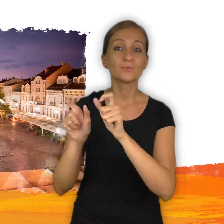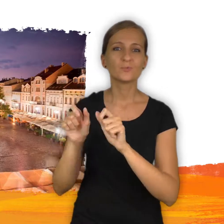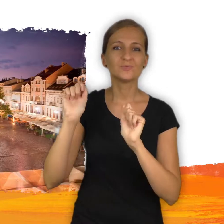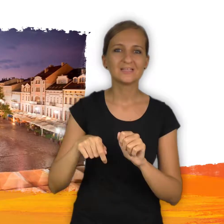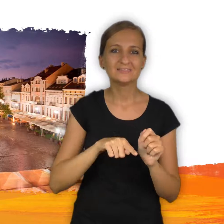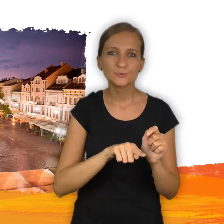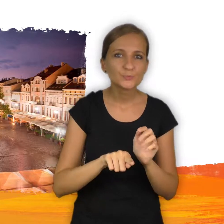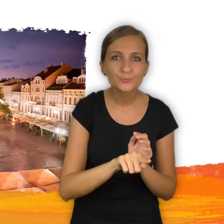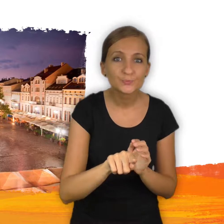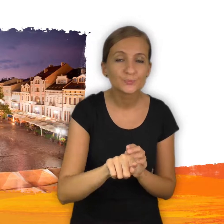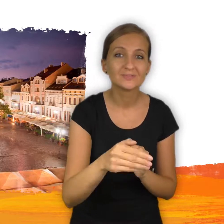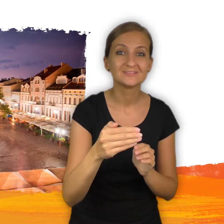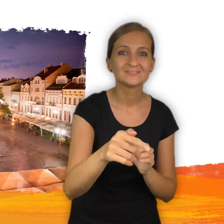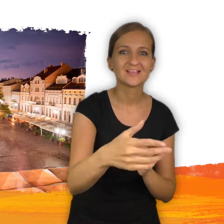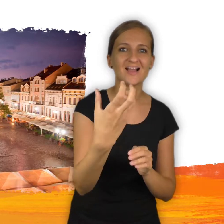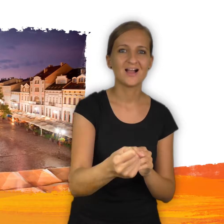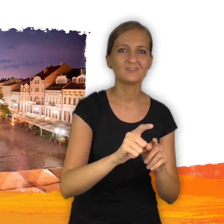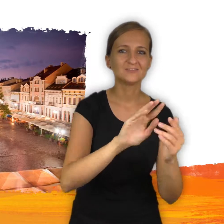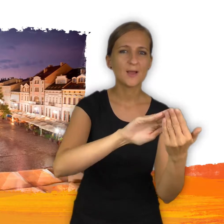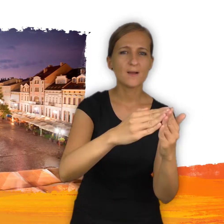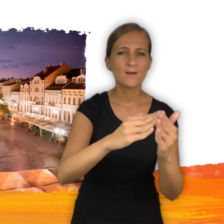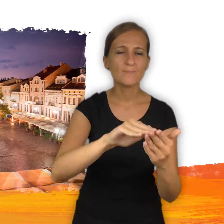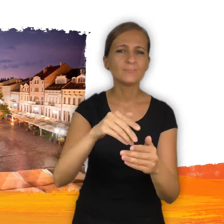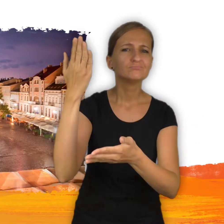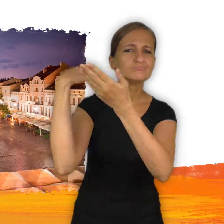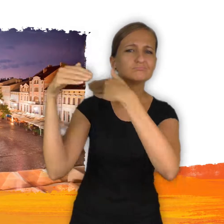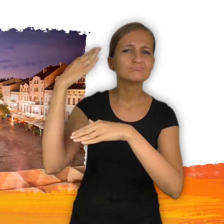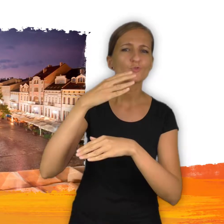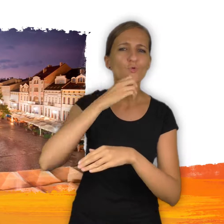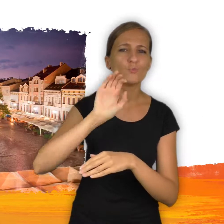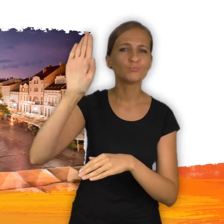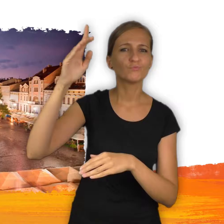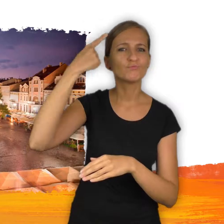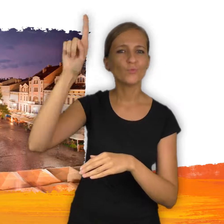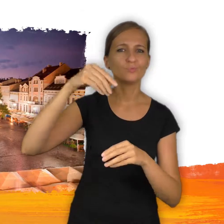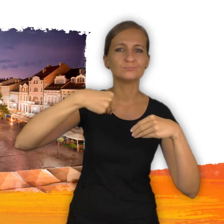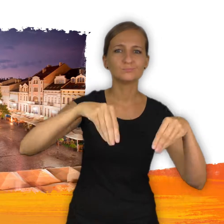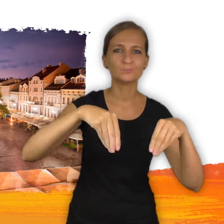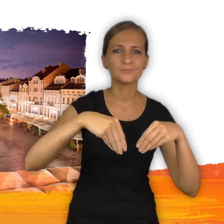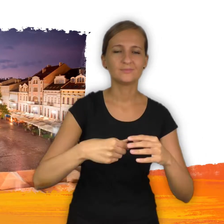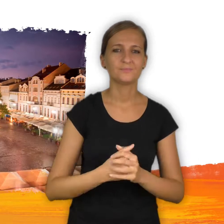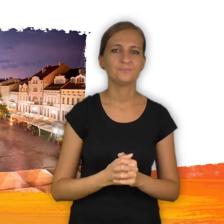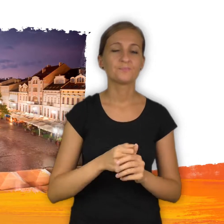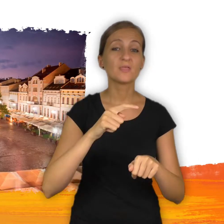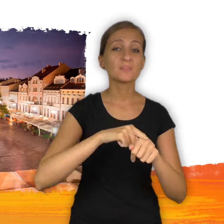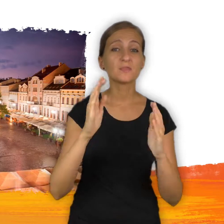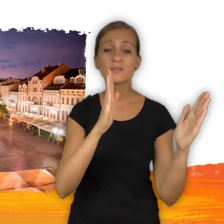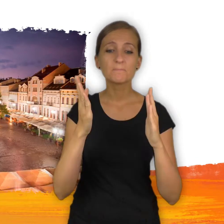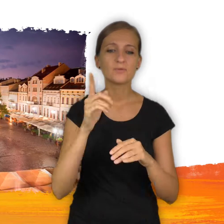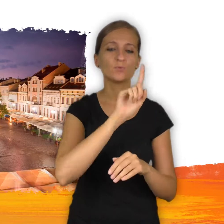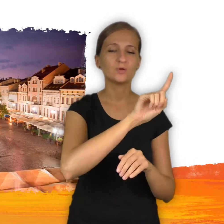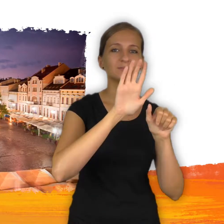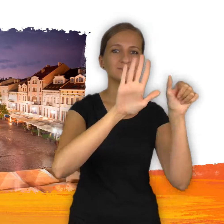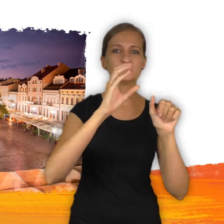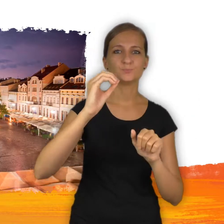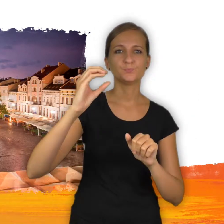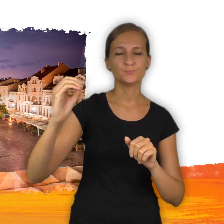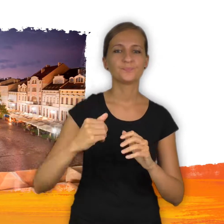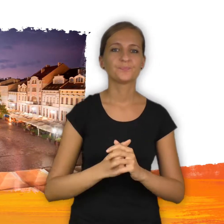prowadzi przez korytarze i piwnice kamienic kupieckich z XVII w.